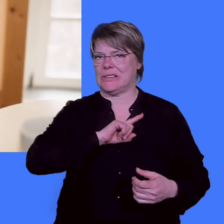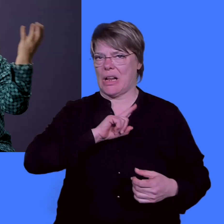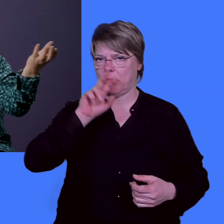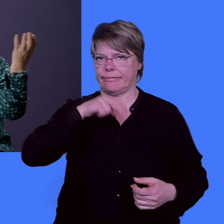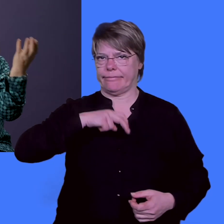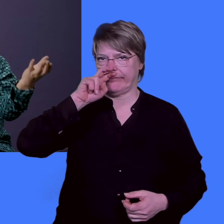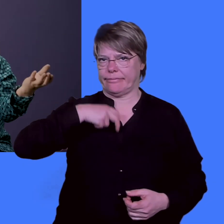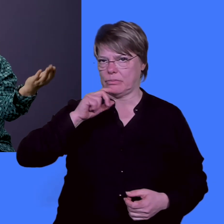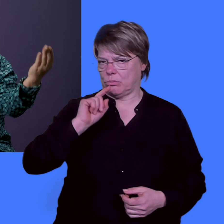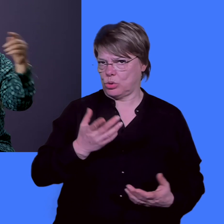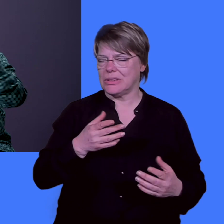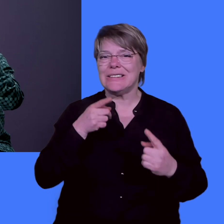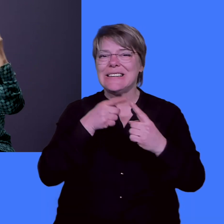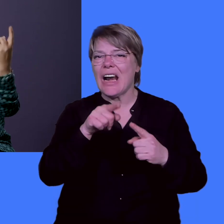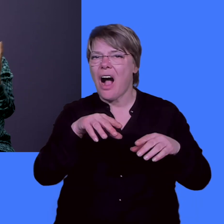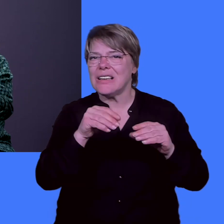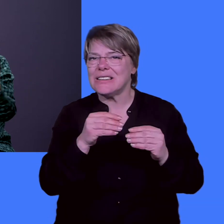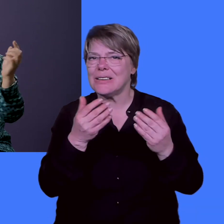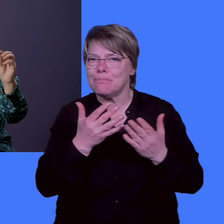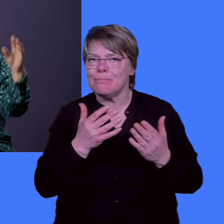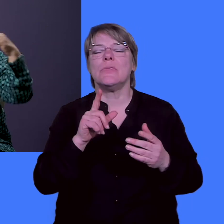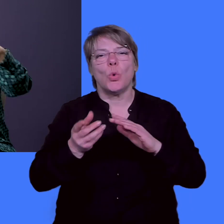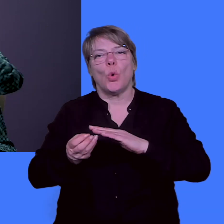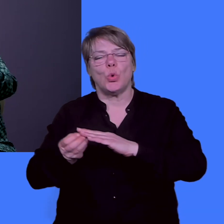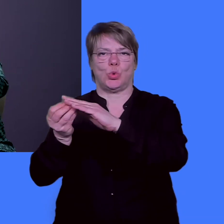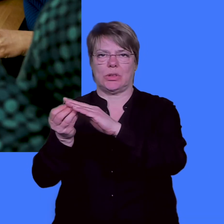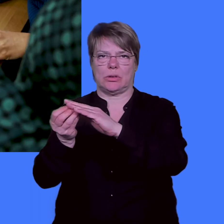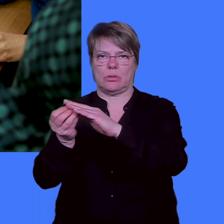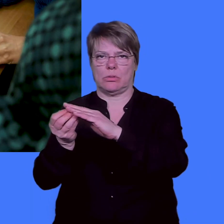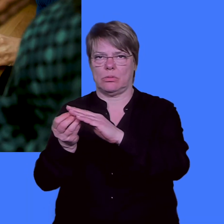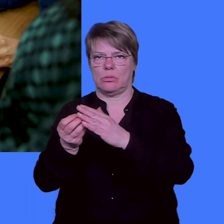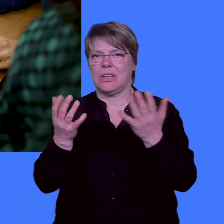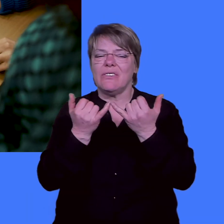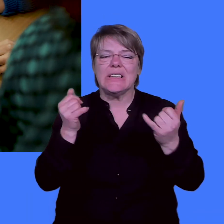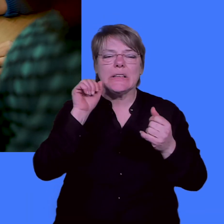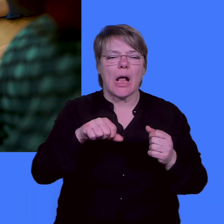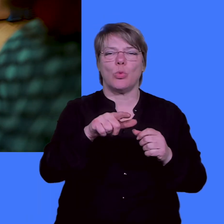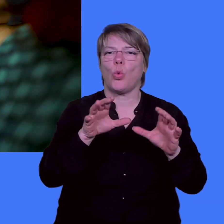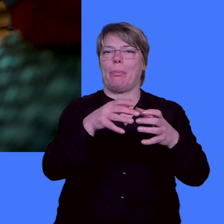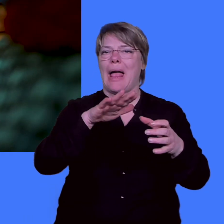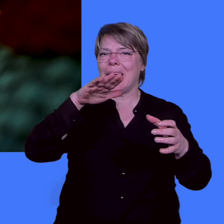Wie kann sich ein Kind der Gruppe, in der es jeden Tag ist, zugehörig fühlen?